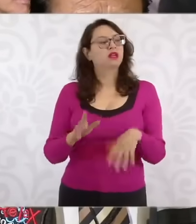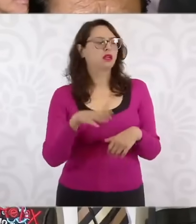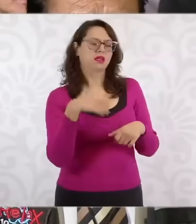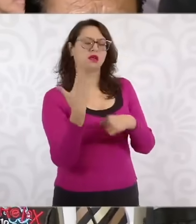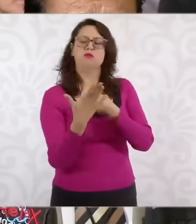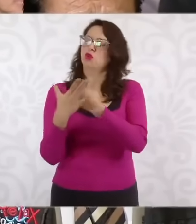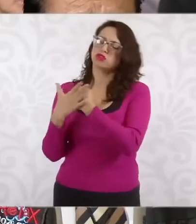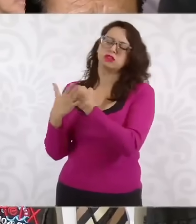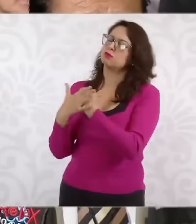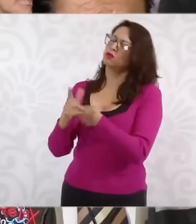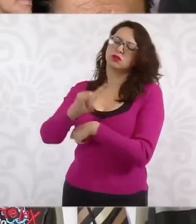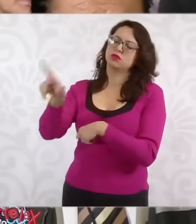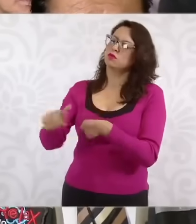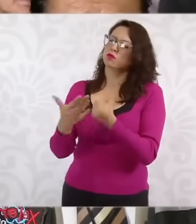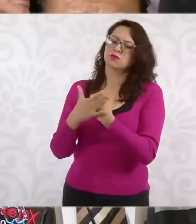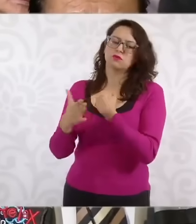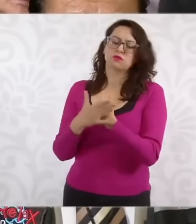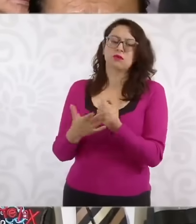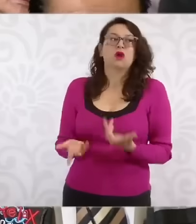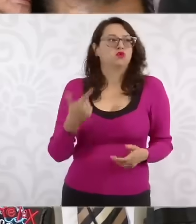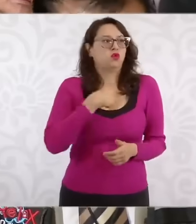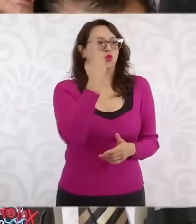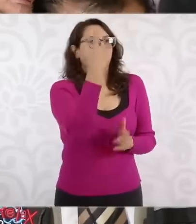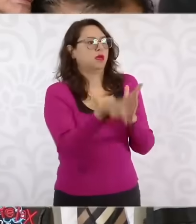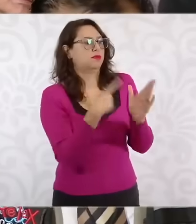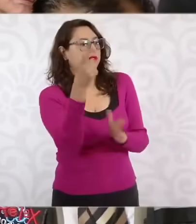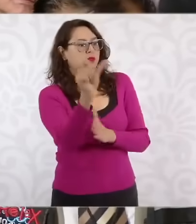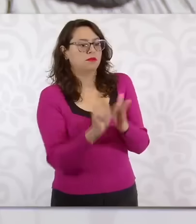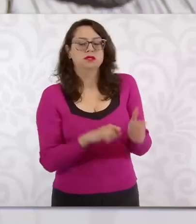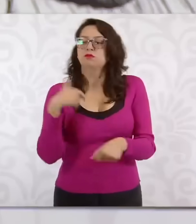días. Pero, ¿cuándo? Pues sí, si me da cada mes, presidenta. Bueno, pues al siguiente mes, y además